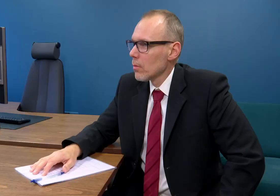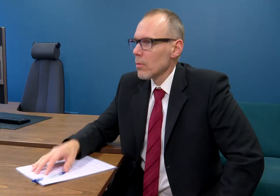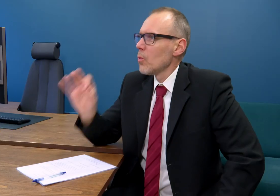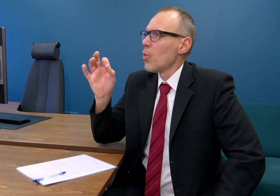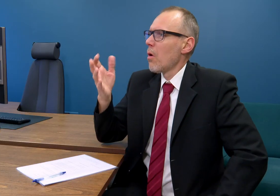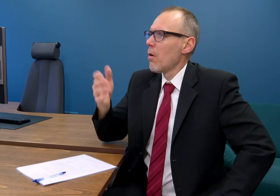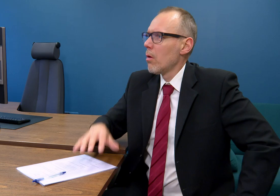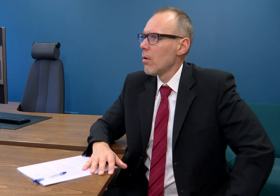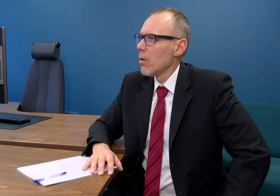Kuinka niin?